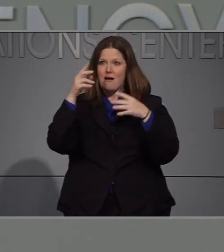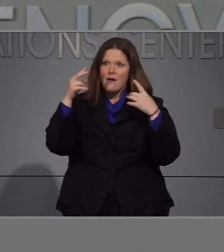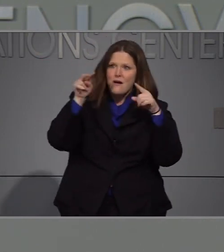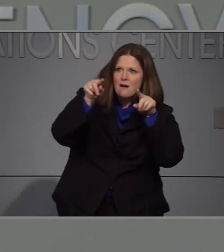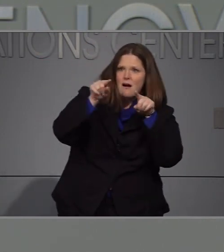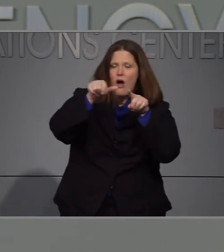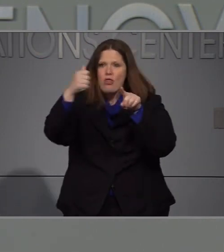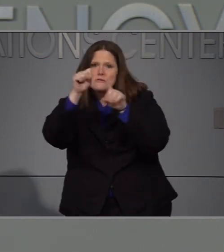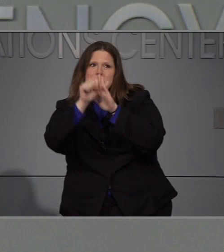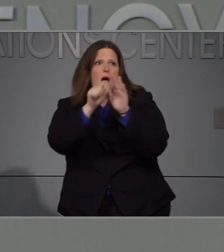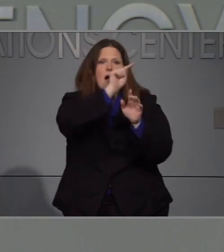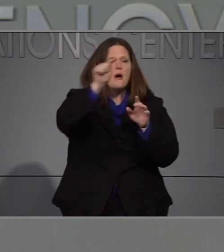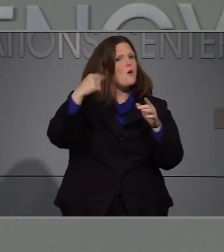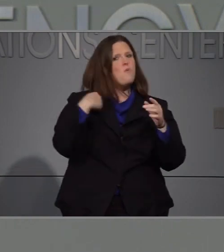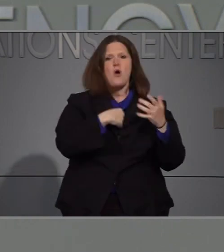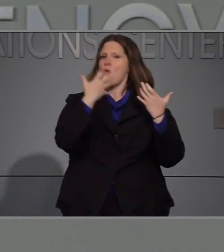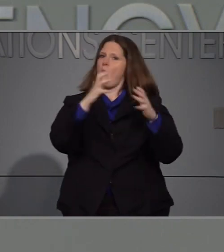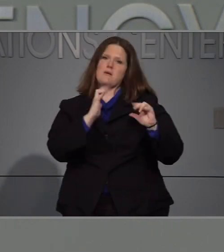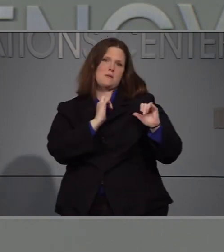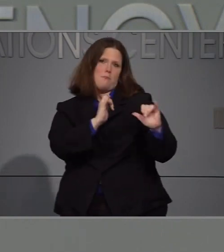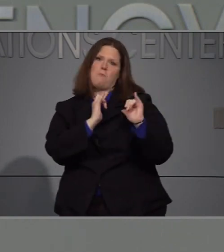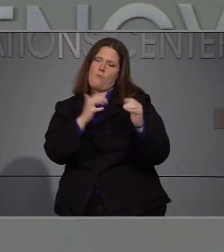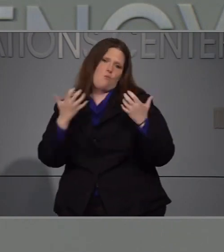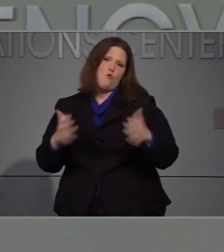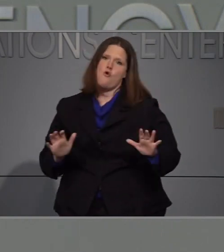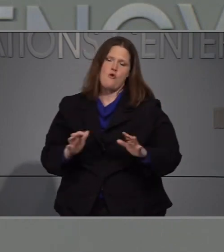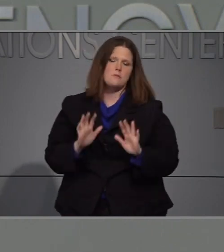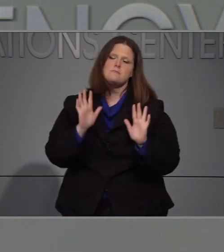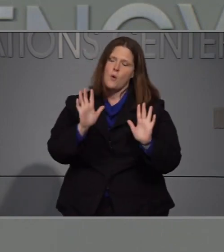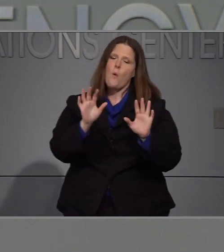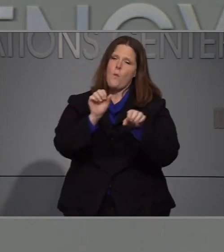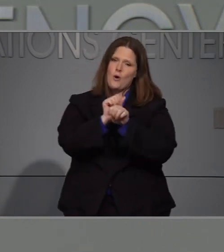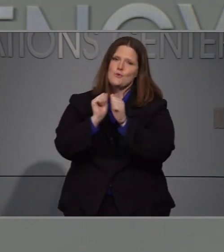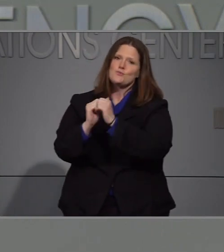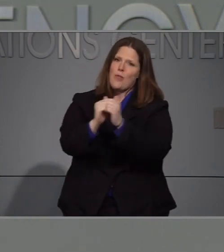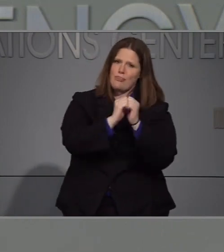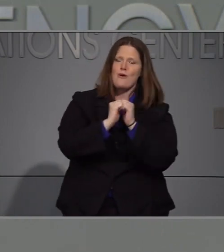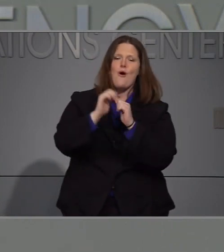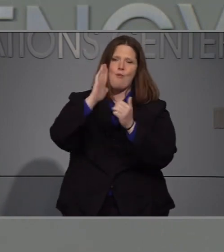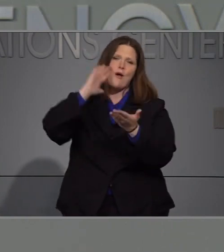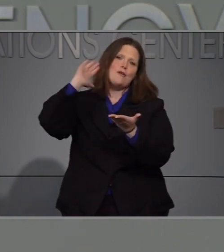restricciones yo sé que todos podemos hacerlo si trabajamos juntos.